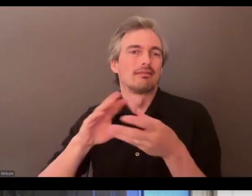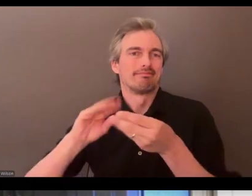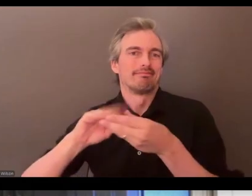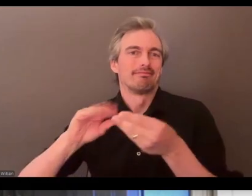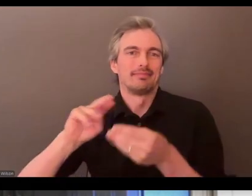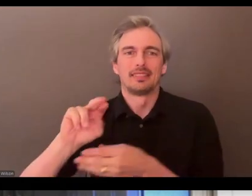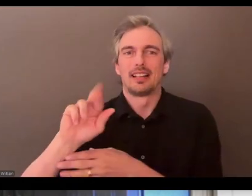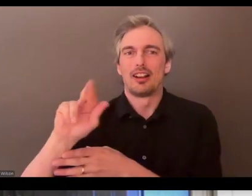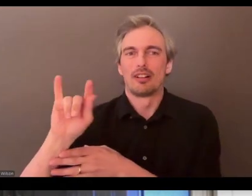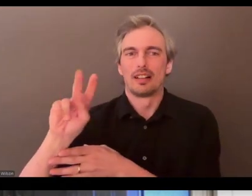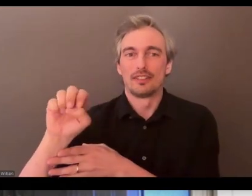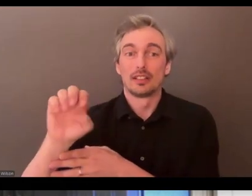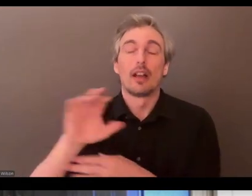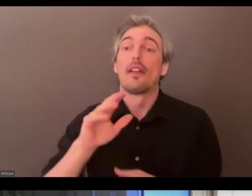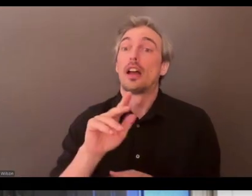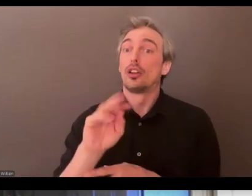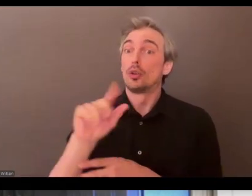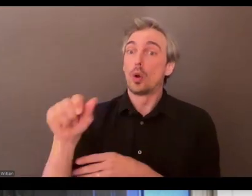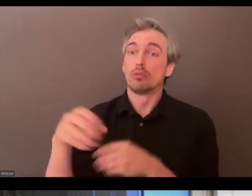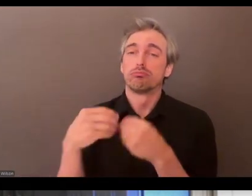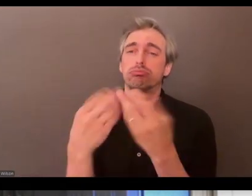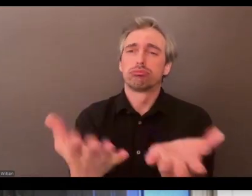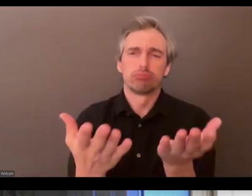デ ータ収集の旅をサポ ートするためのものです。